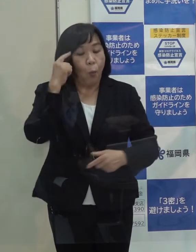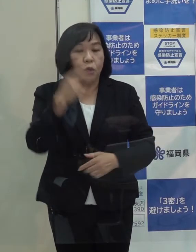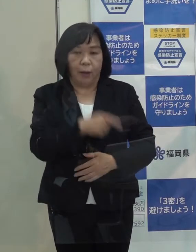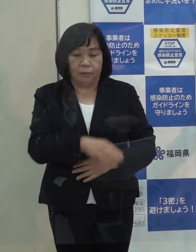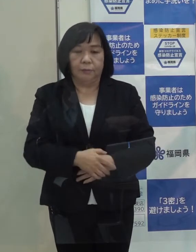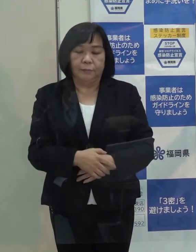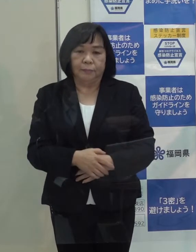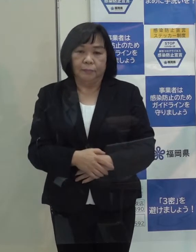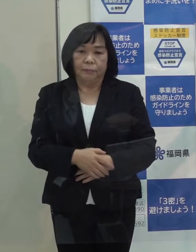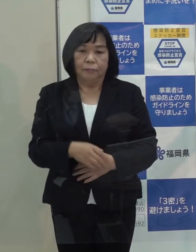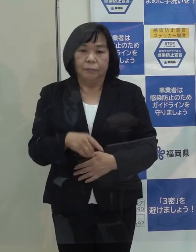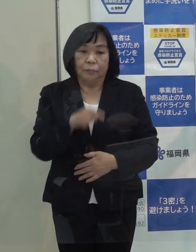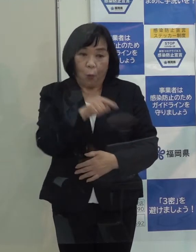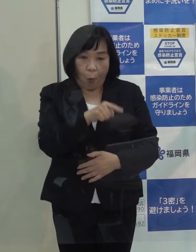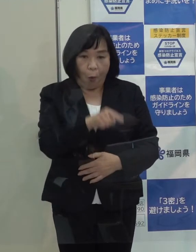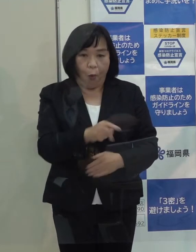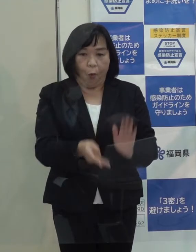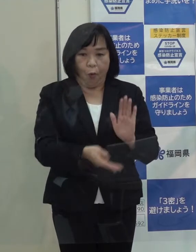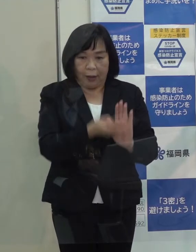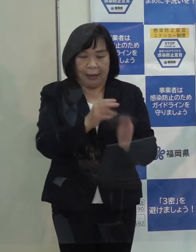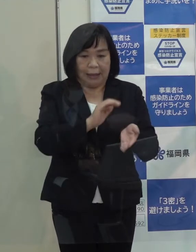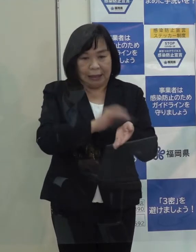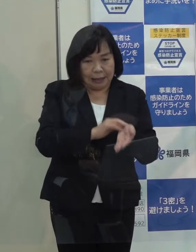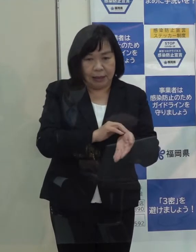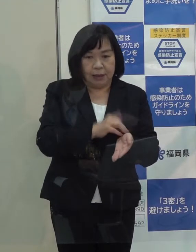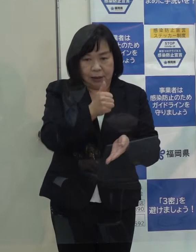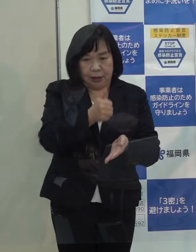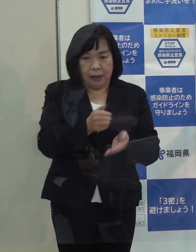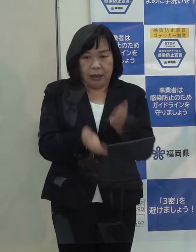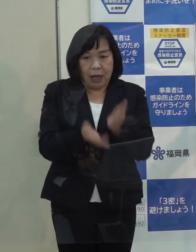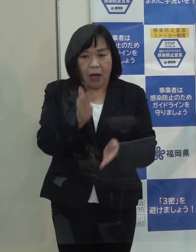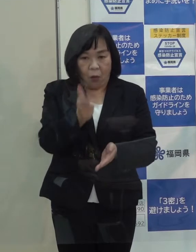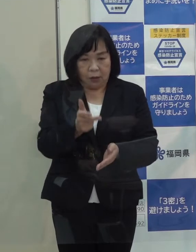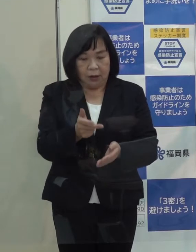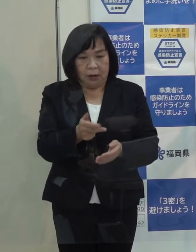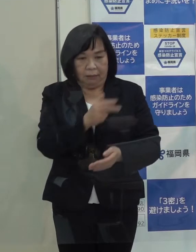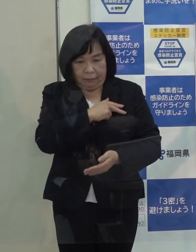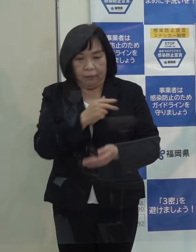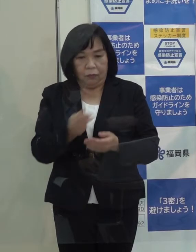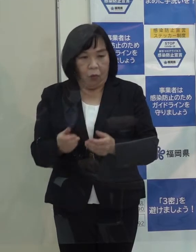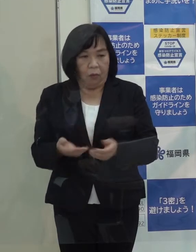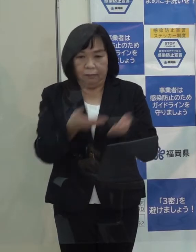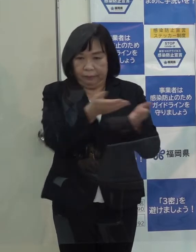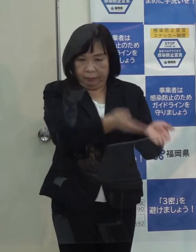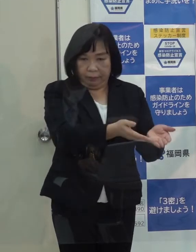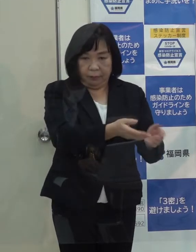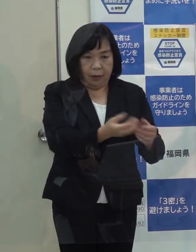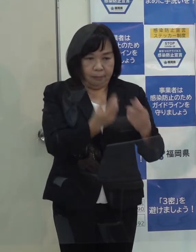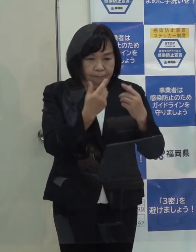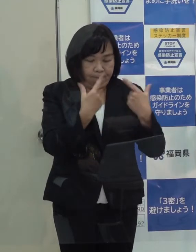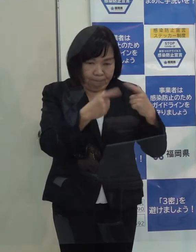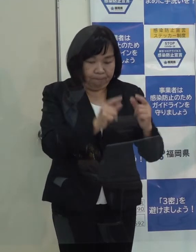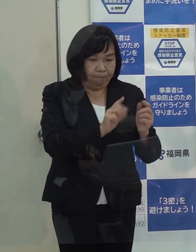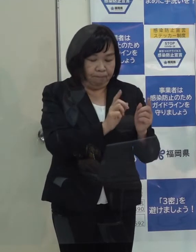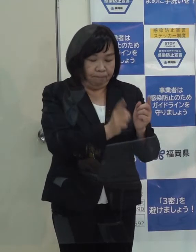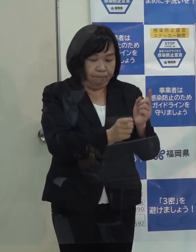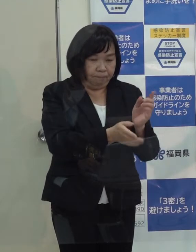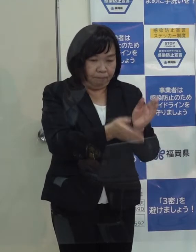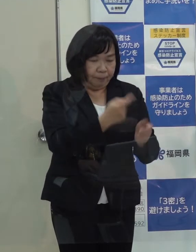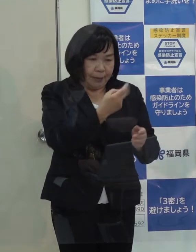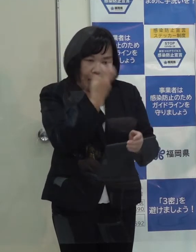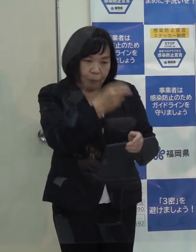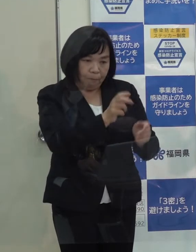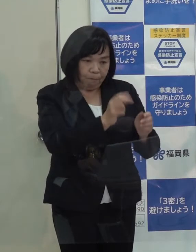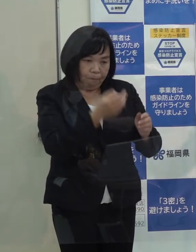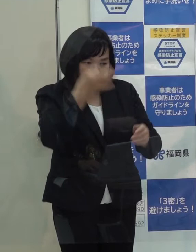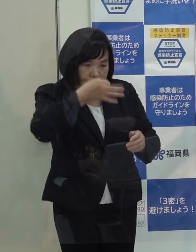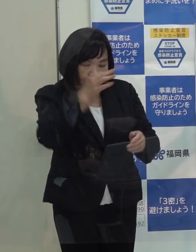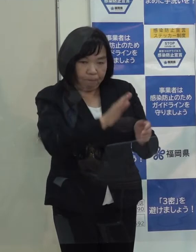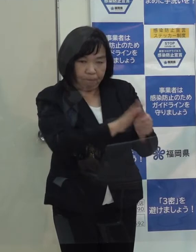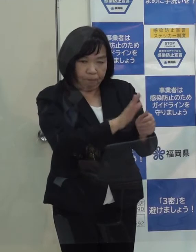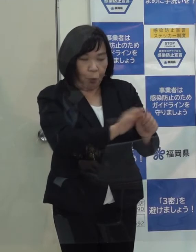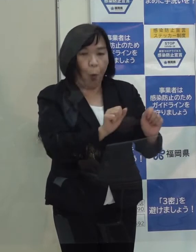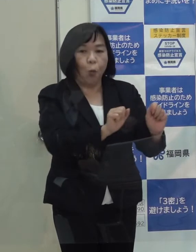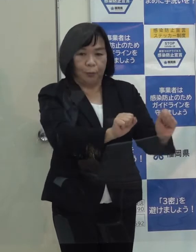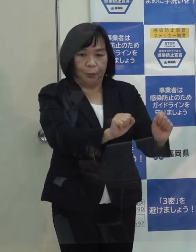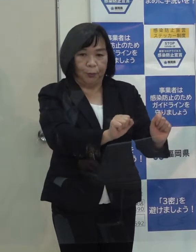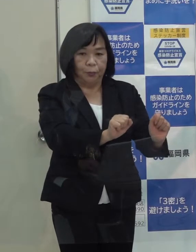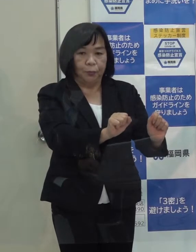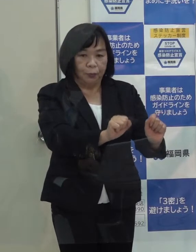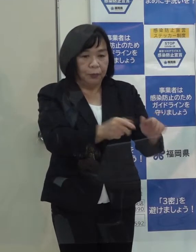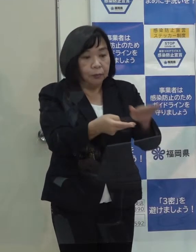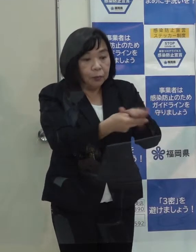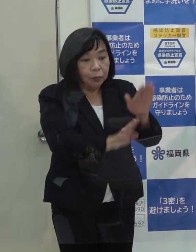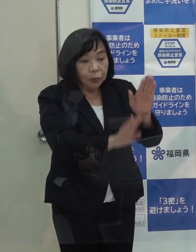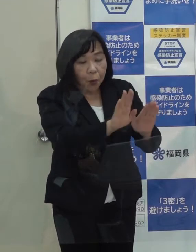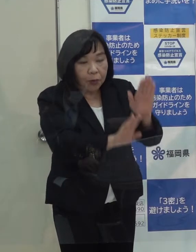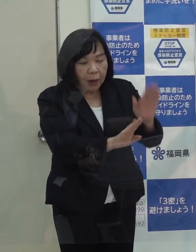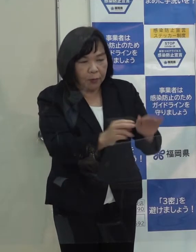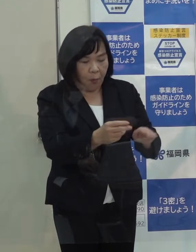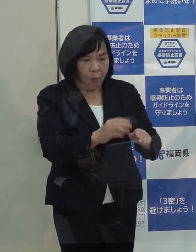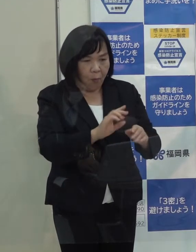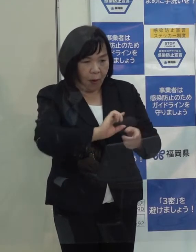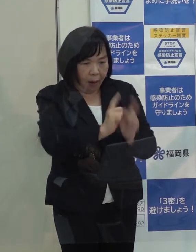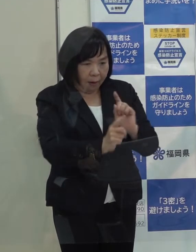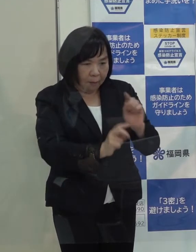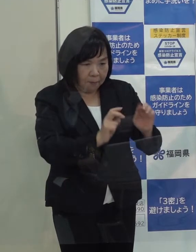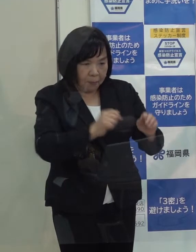ここには 医師と看護師を常駐させており ずっと容体観察をしており 入所者の体調の変化には即座に対応できるようになっていて